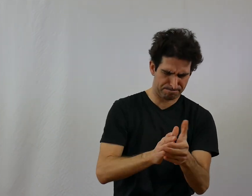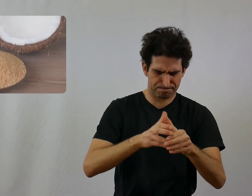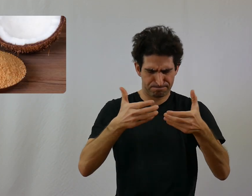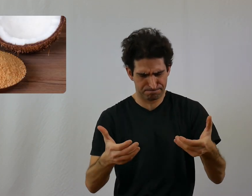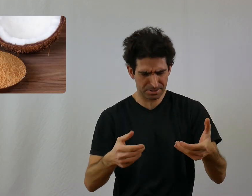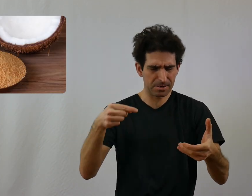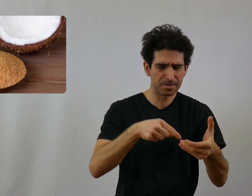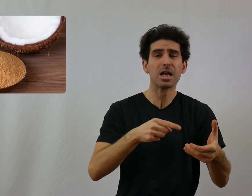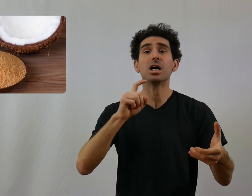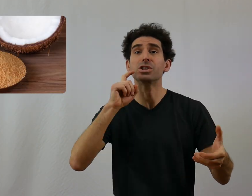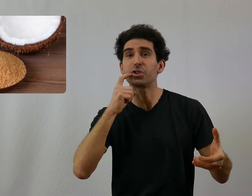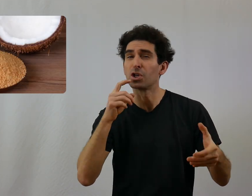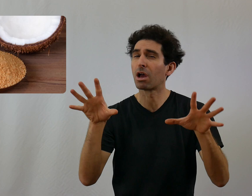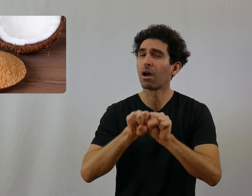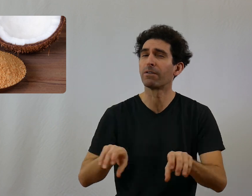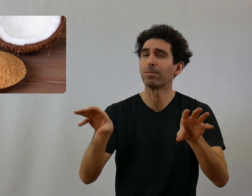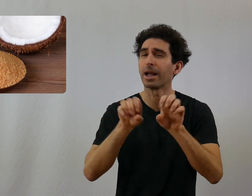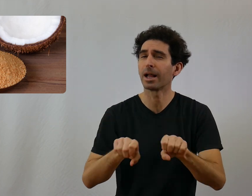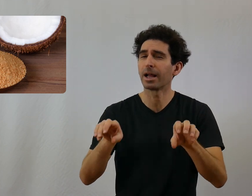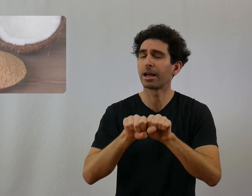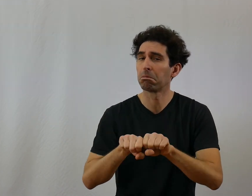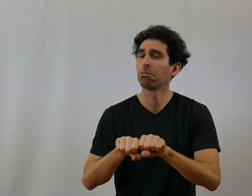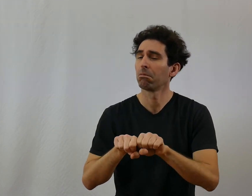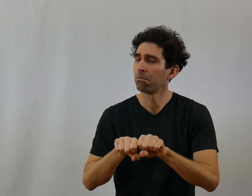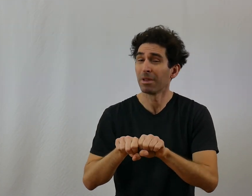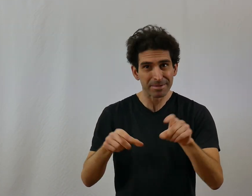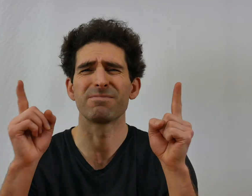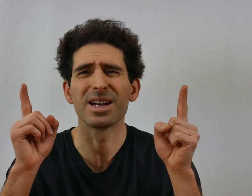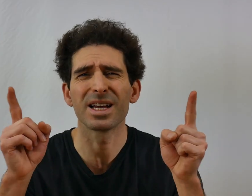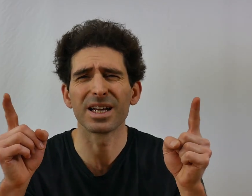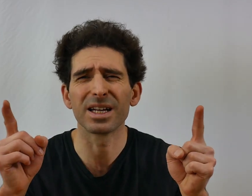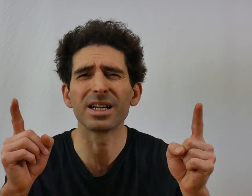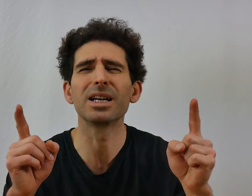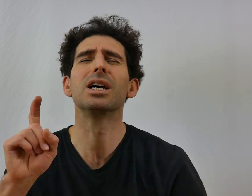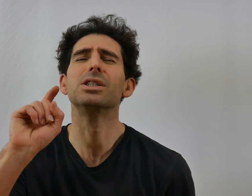pour fabriquer le sucre de coco. Mais surtout,